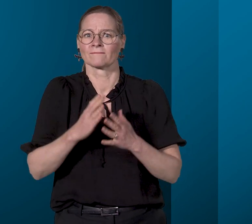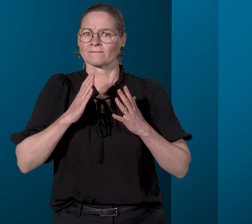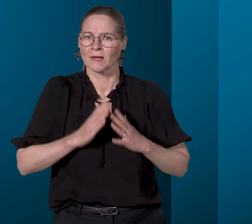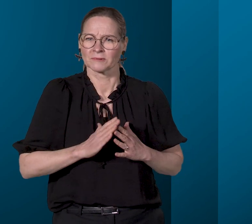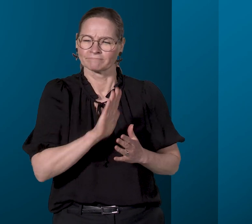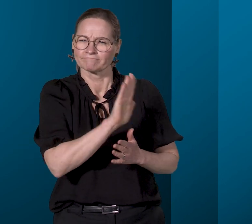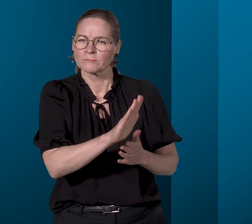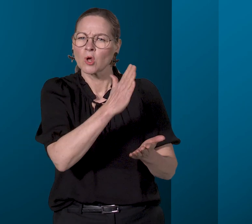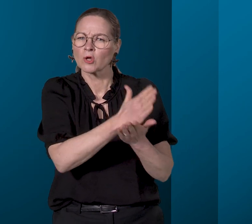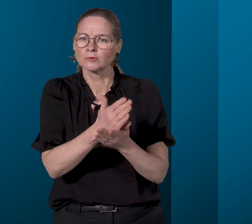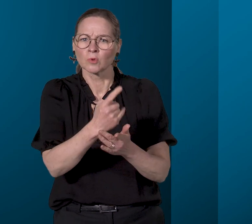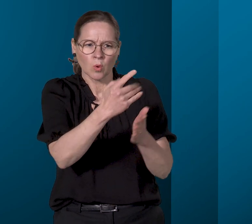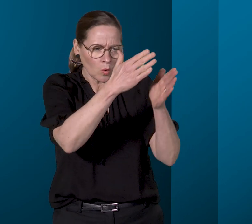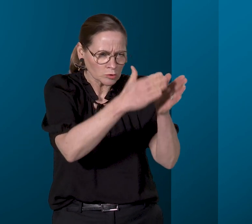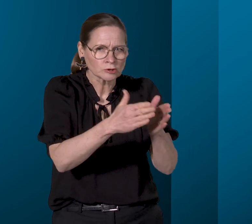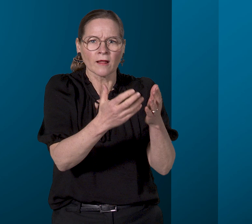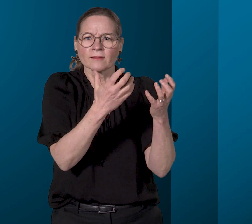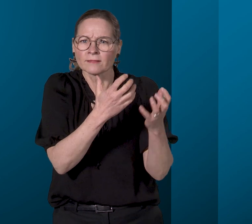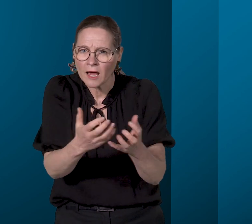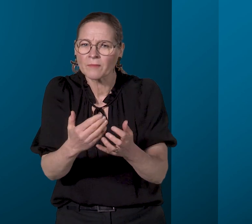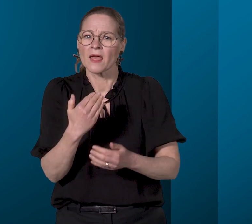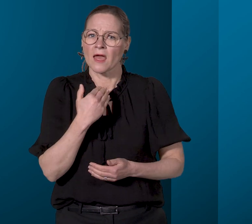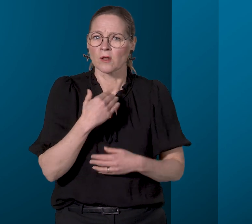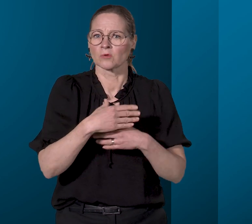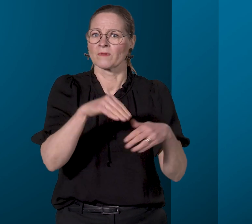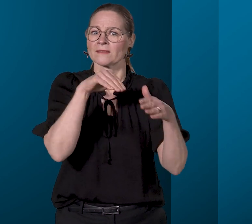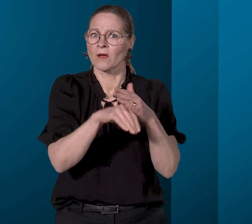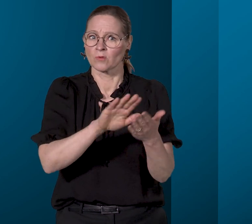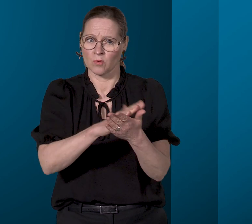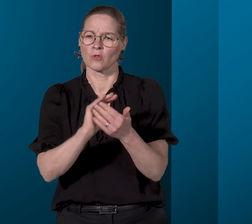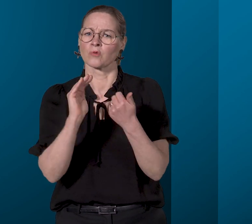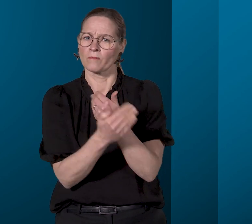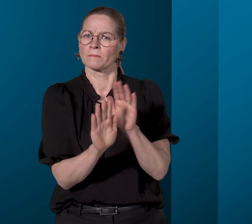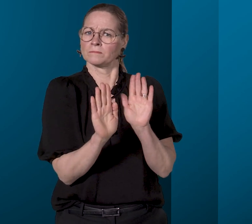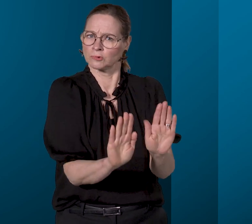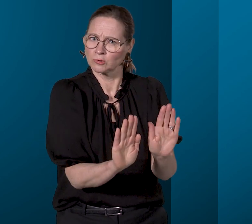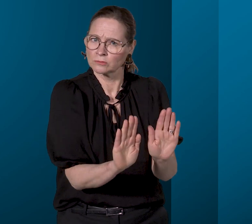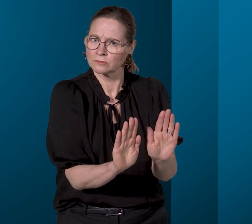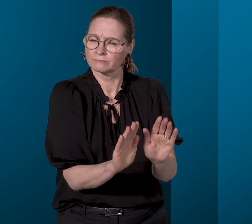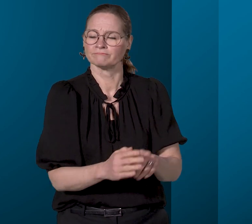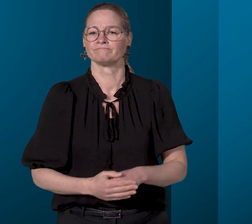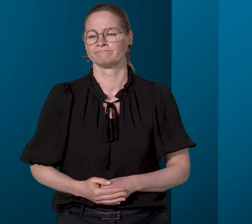että vammaisten oikeus yksilöllisten tarpeiden mukaiseen - ääni- ja kuvatallenteiden tulkkaukseen turvataan.